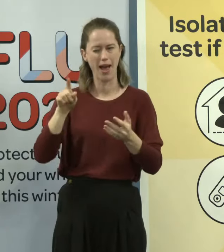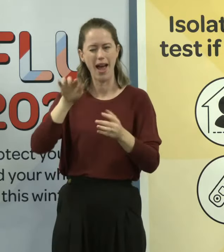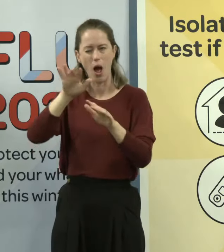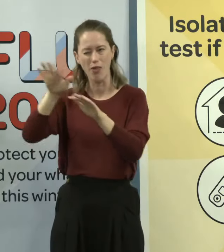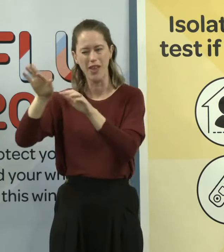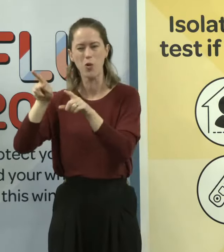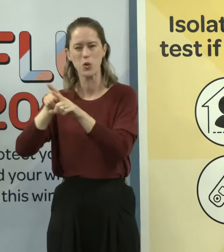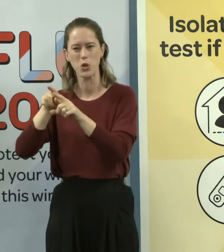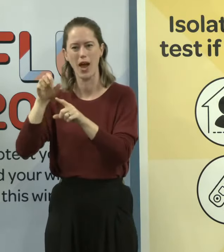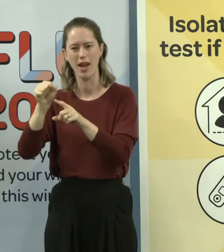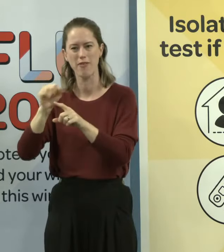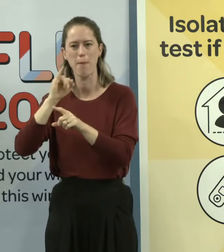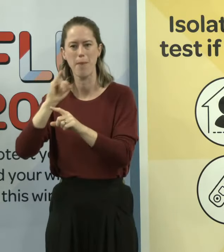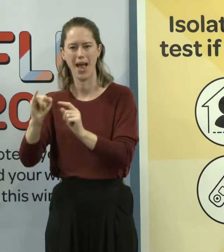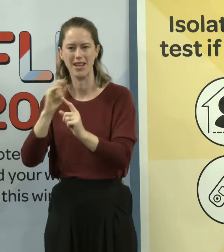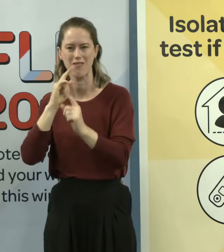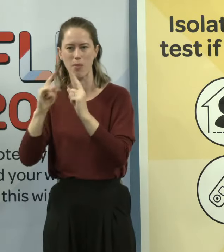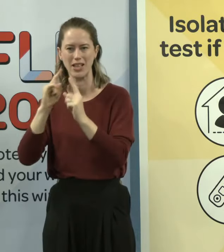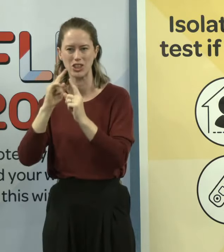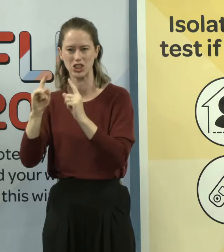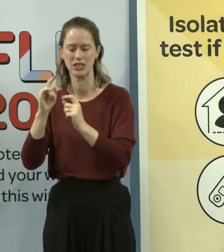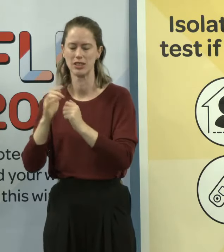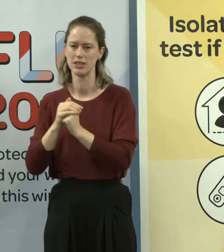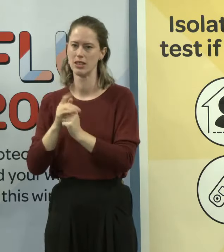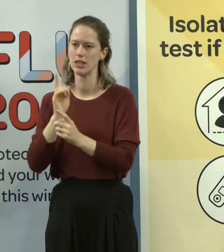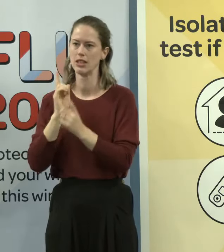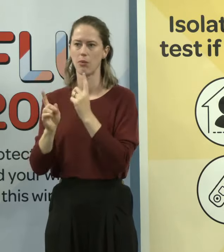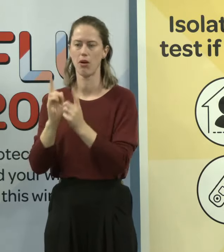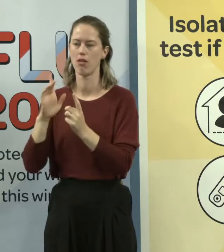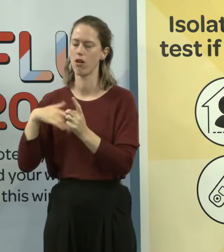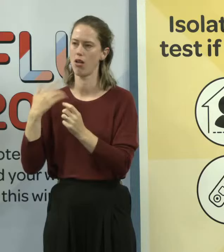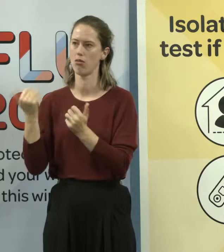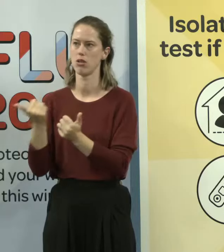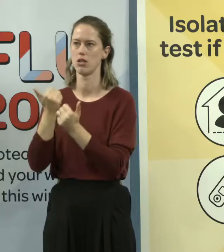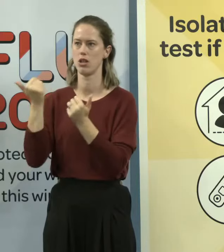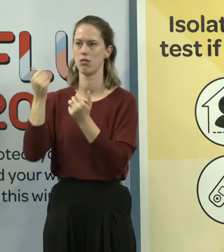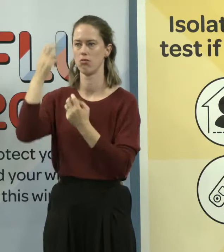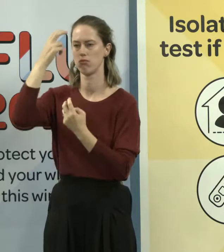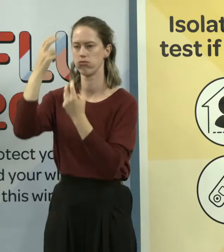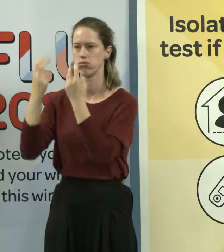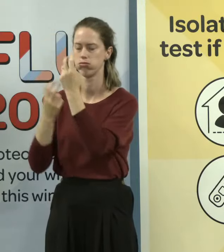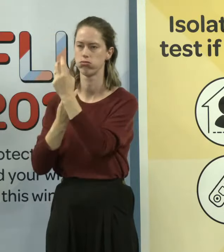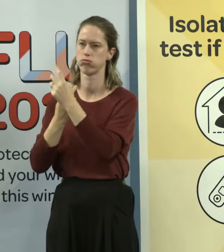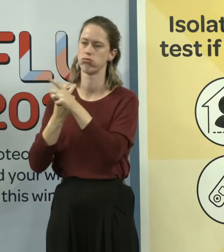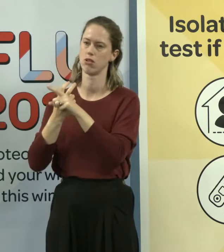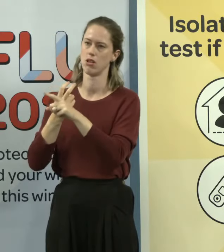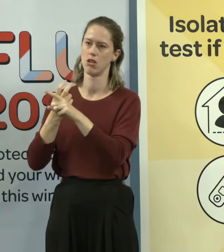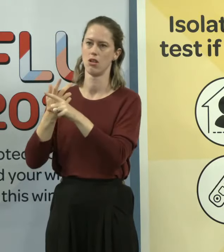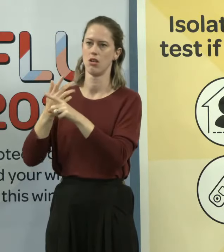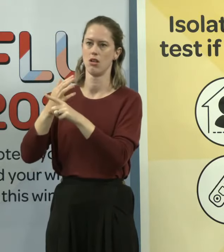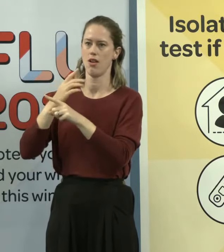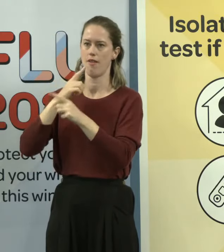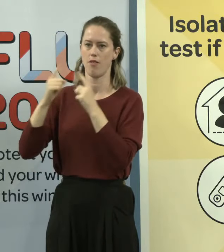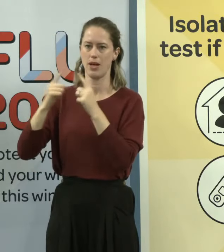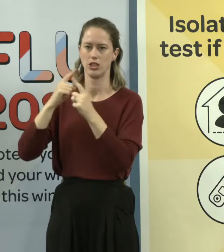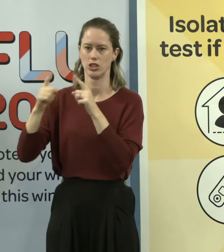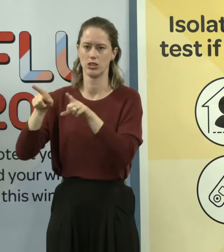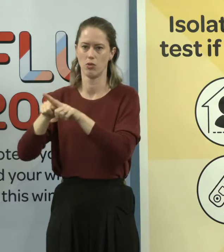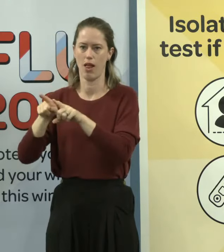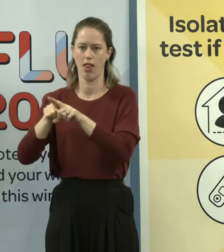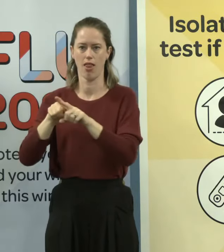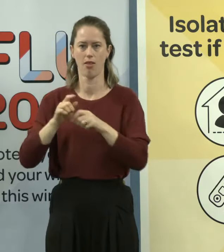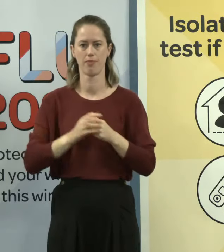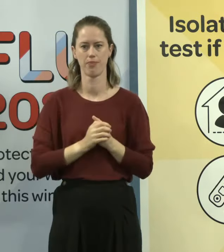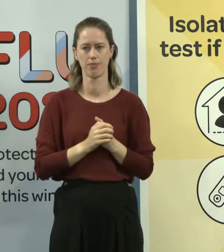karere he mea whakataetae ki